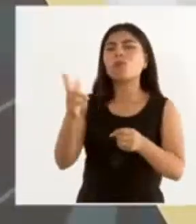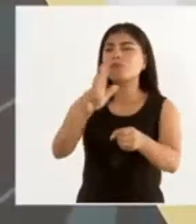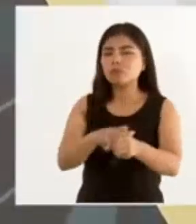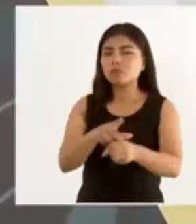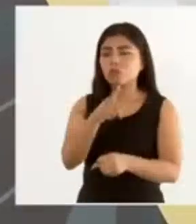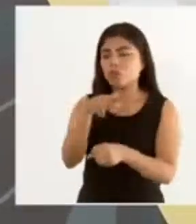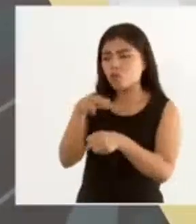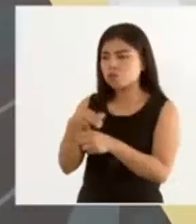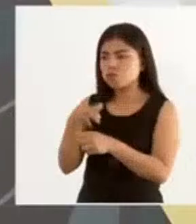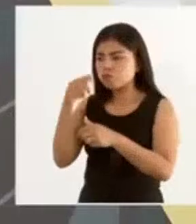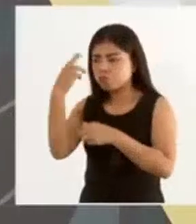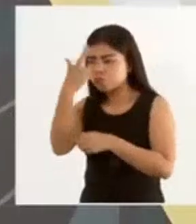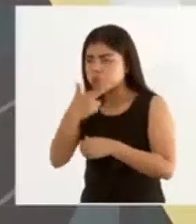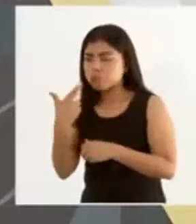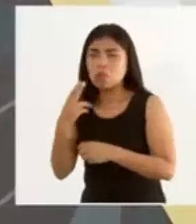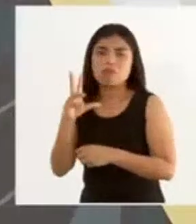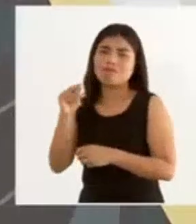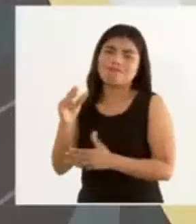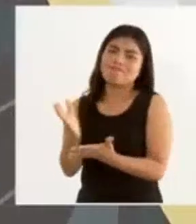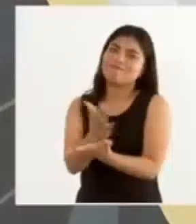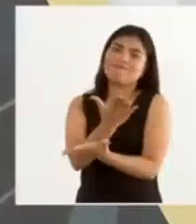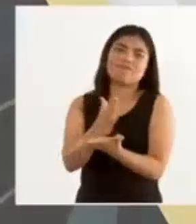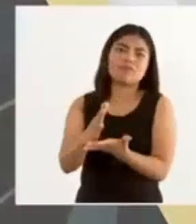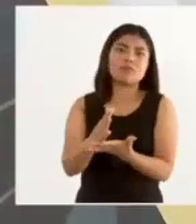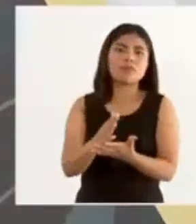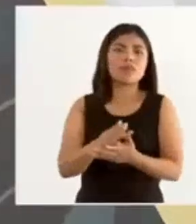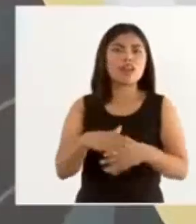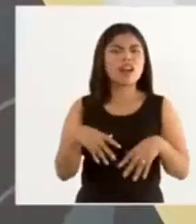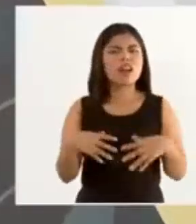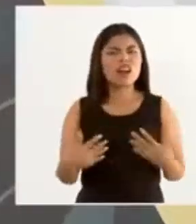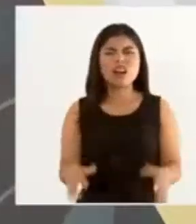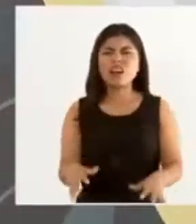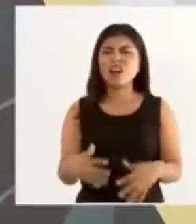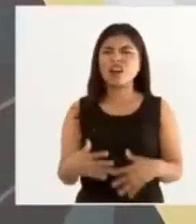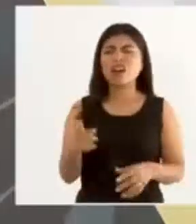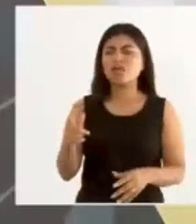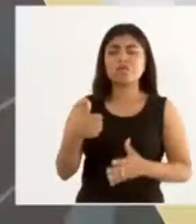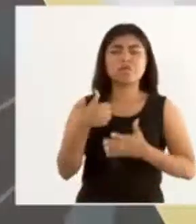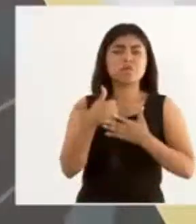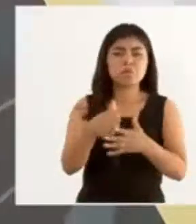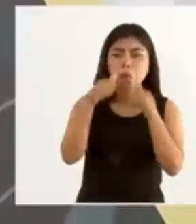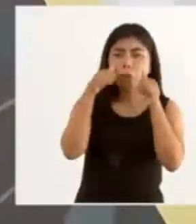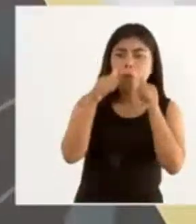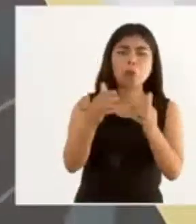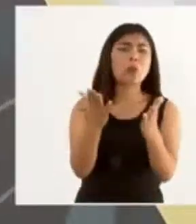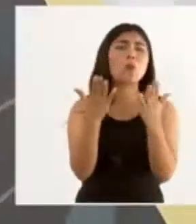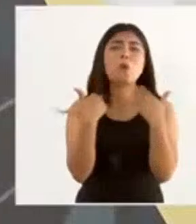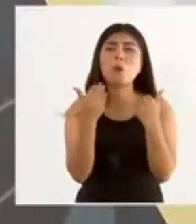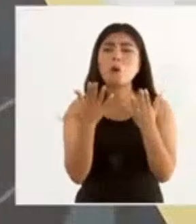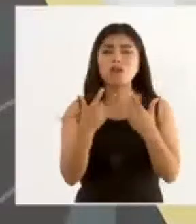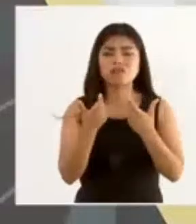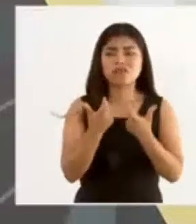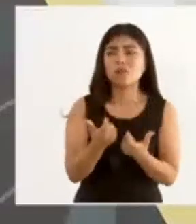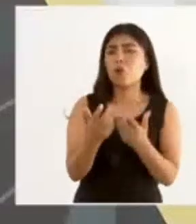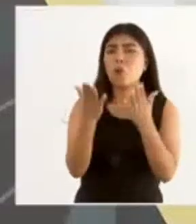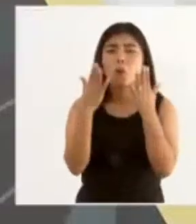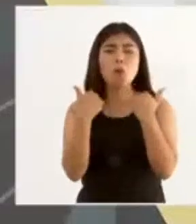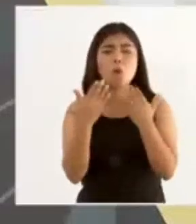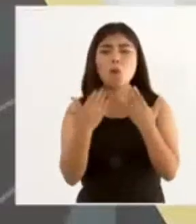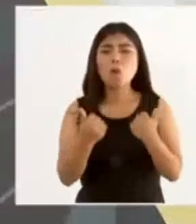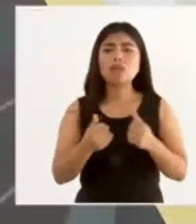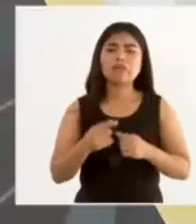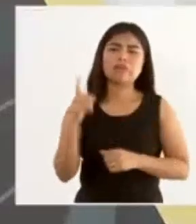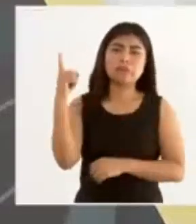proceso? Ni hubo suficientes recursos para que se pudiera atender a la gente y también mucha